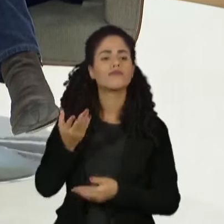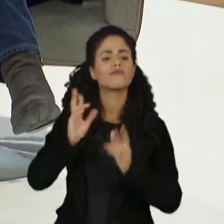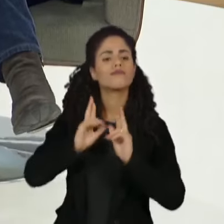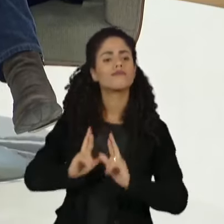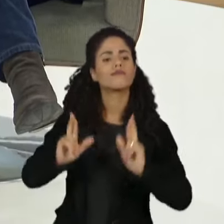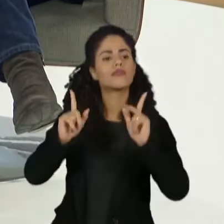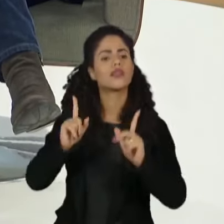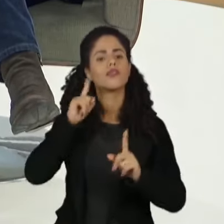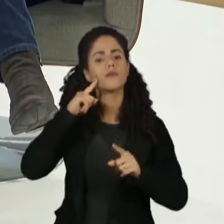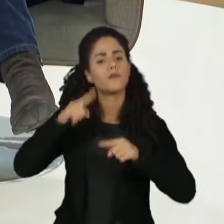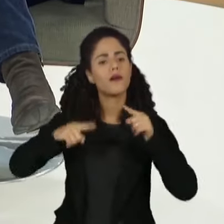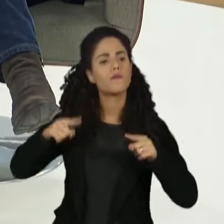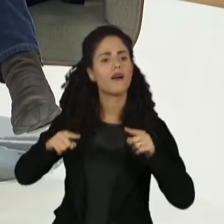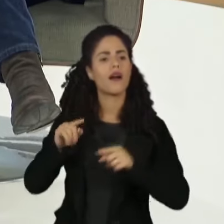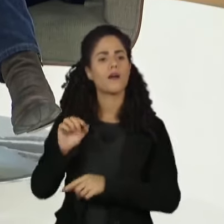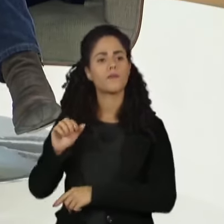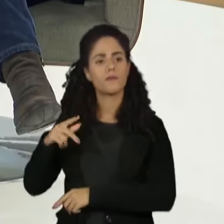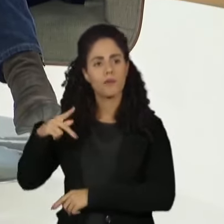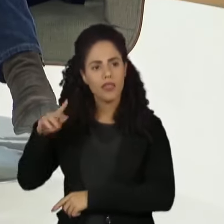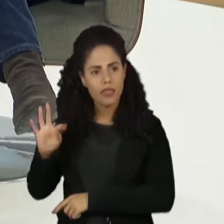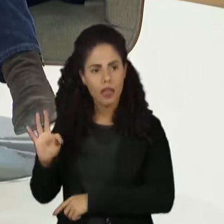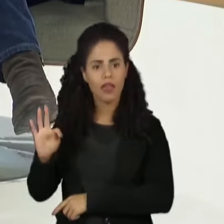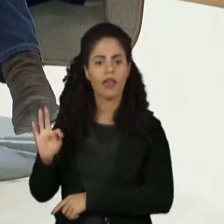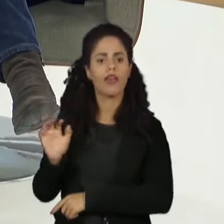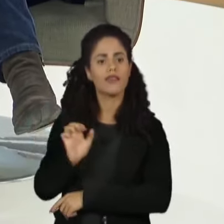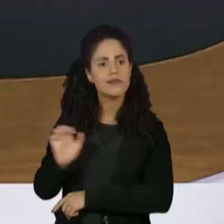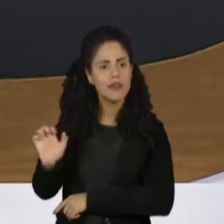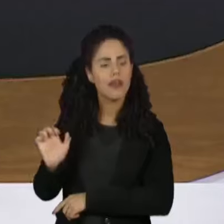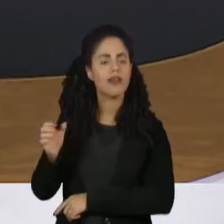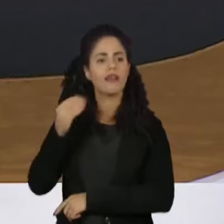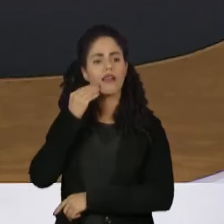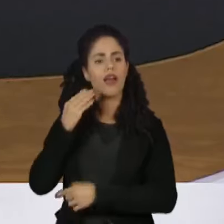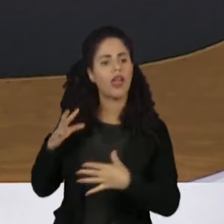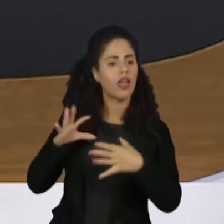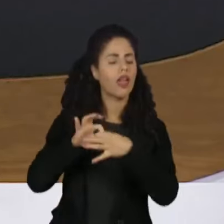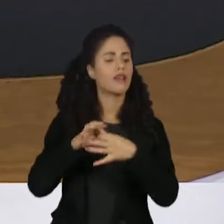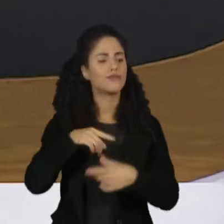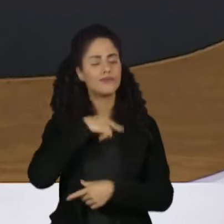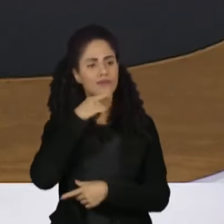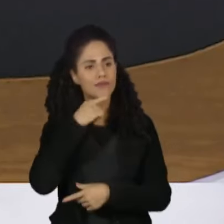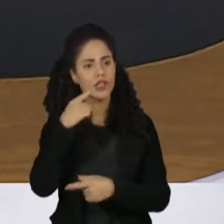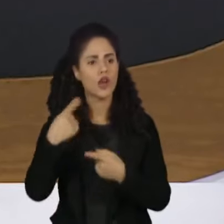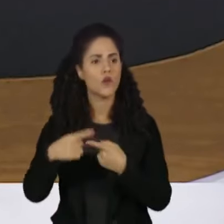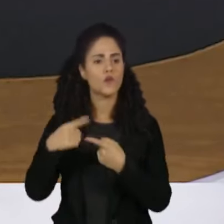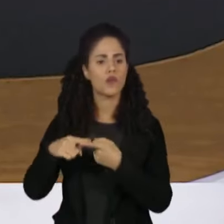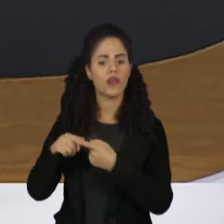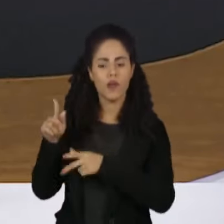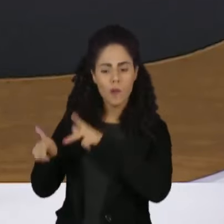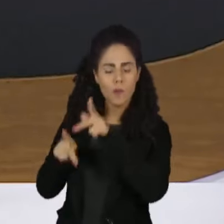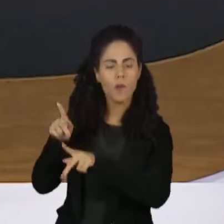do PT e da esquerda de se reconectar com o eleitor porque a debacle petista se deu por